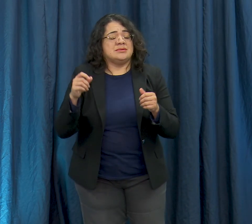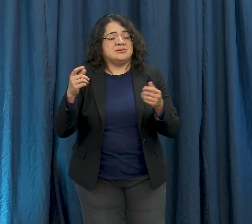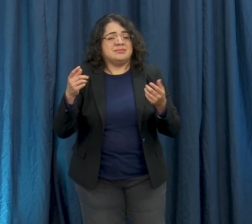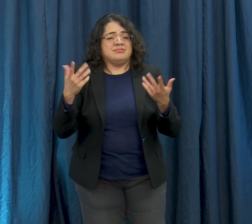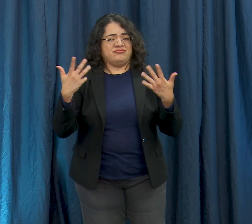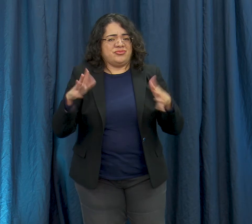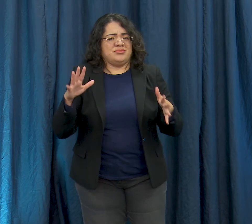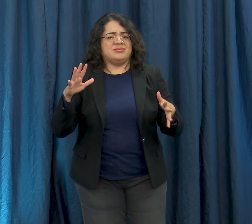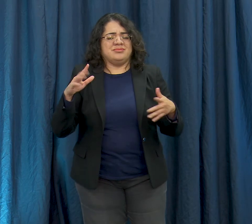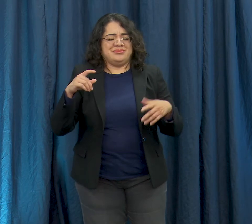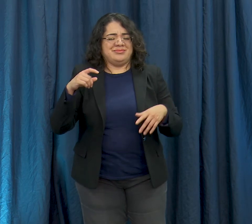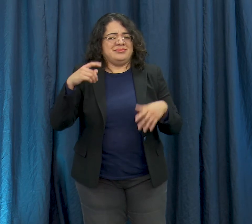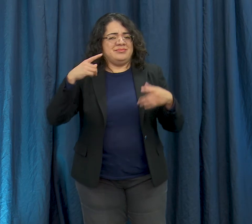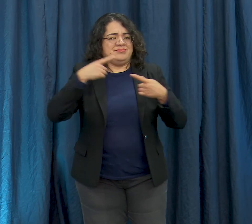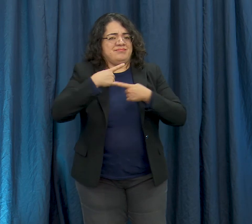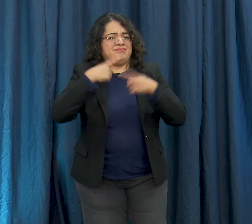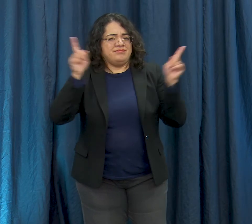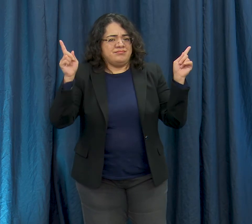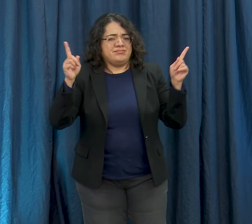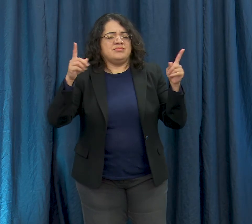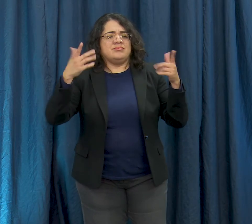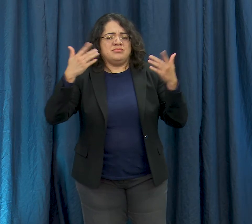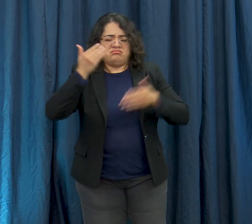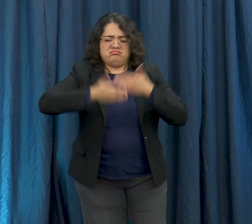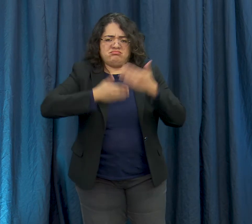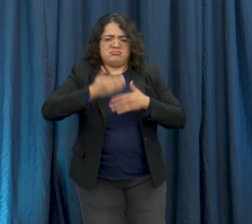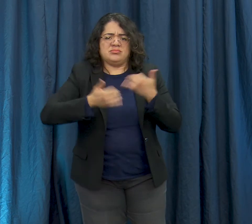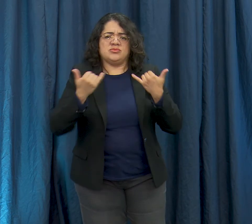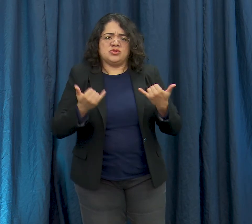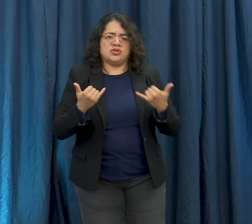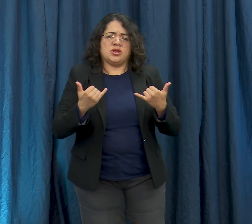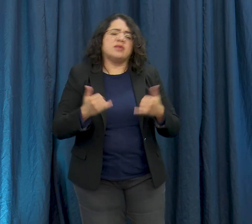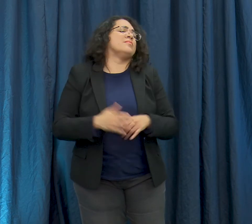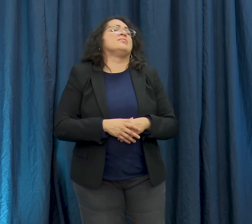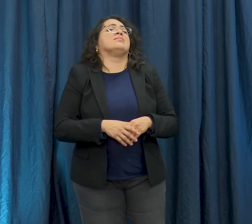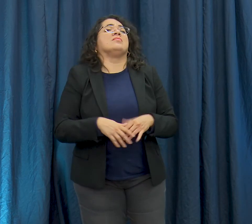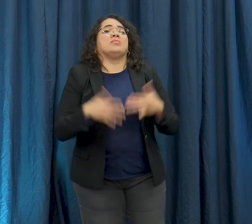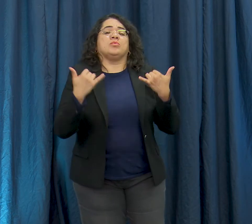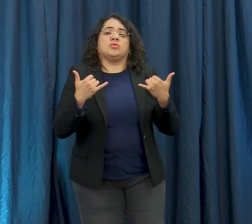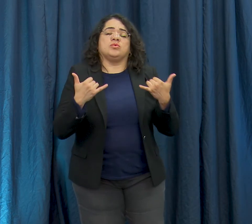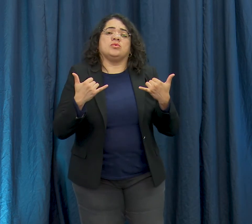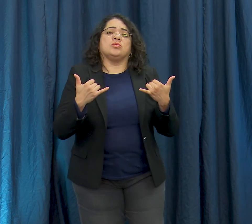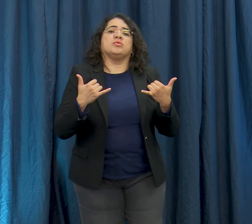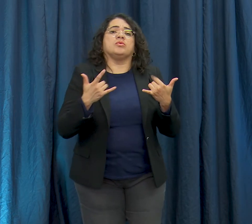real oz playas para gusto normal high Simoes una Paso significant difficut Evo